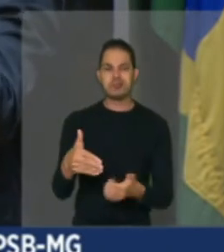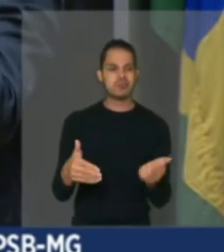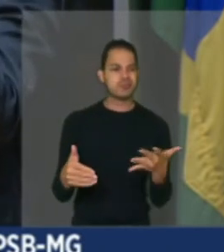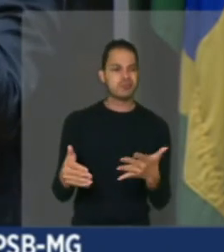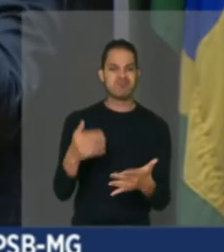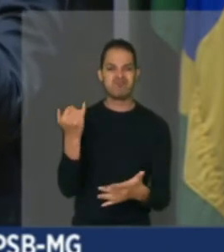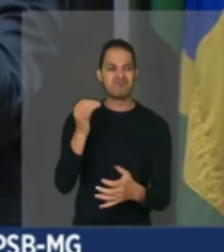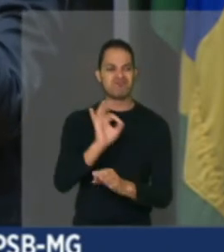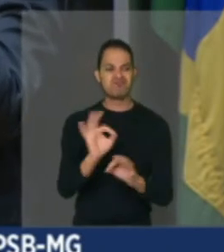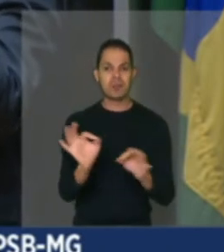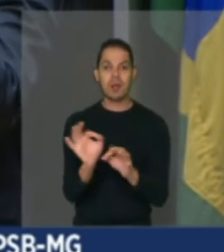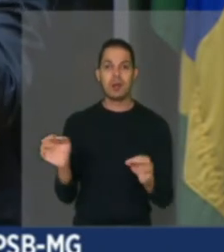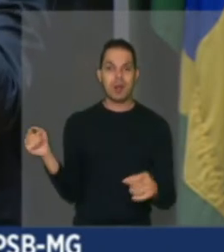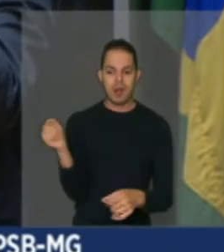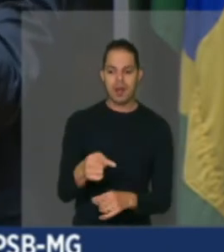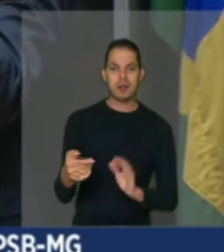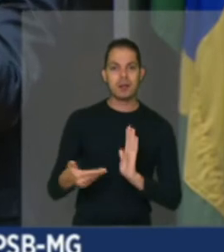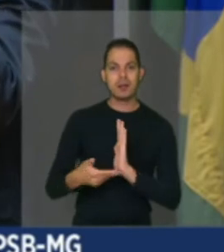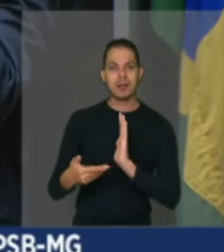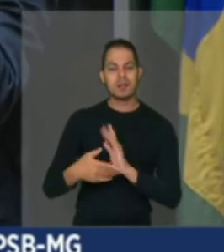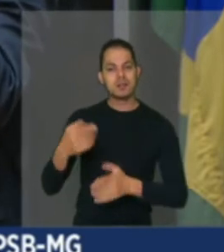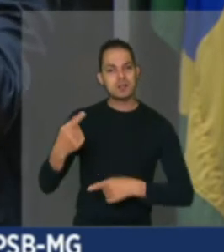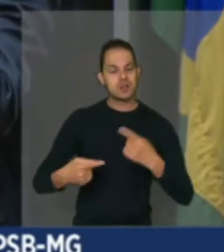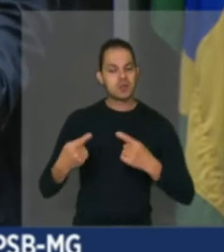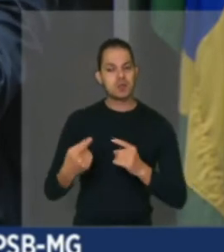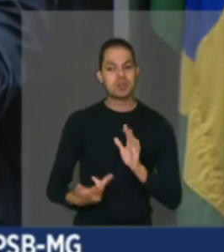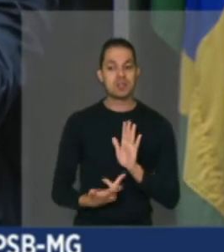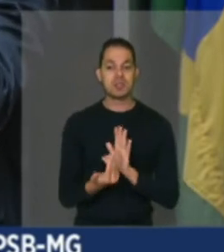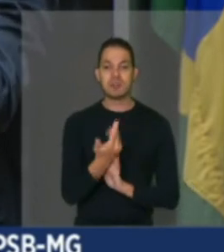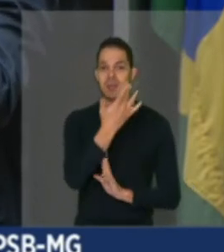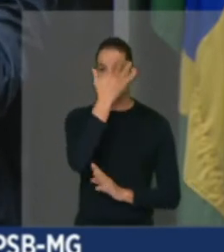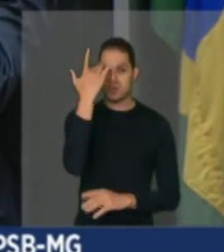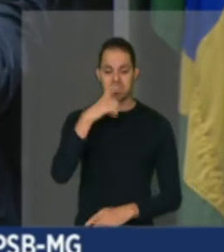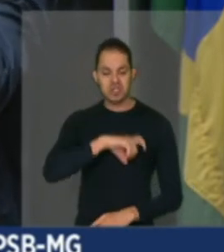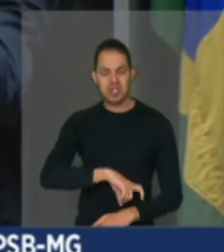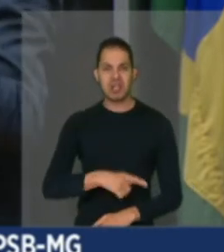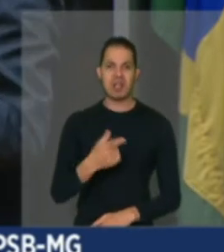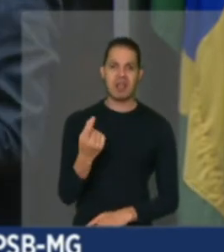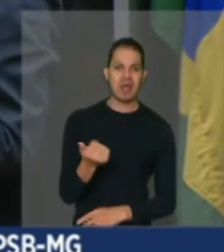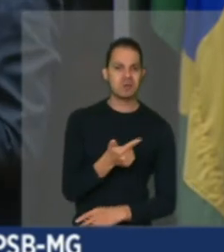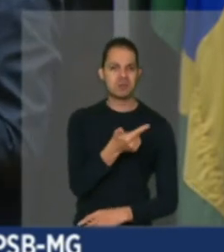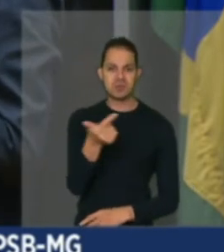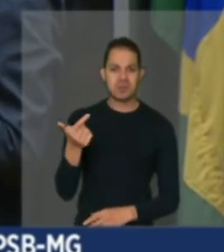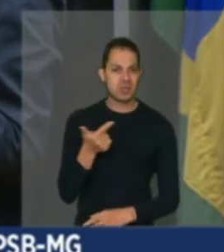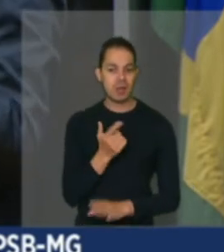NESSA CASA, VAMOS TRAZER PARA A CASA A QUESTÃO DAQUELES QUE NÃO TÊM RECURSO NÃO TÊM PLANOS DE SAÚDE QUE ESTÃO NA FILA AGUARDANDO UMA CIRURGIA HÁ MUITO TEMPO E NÓS...